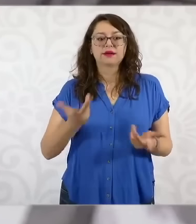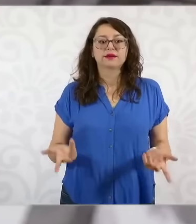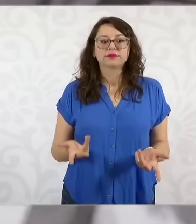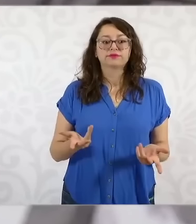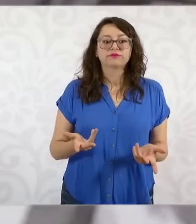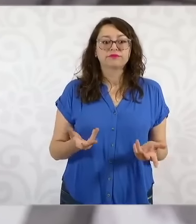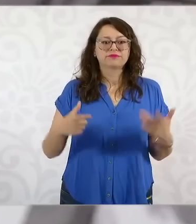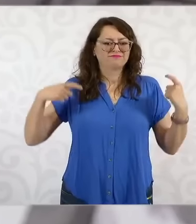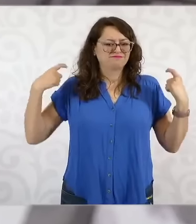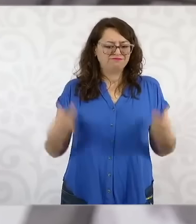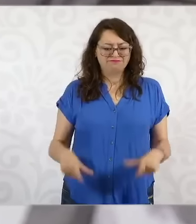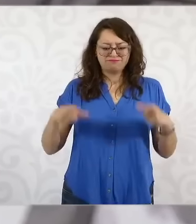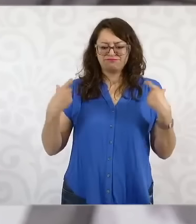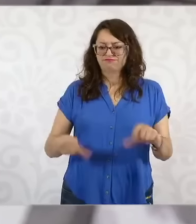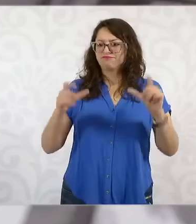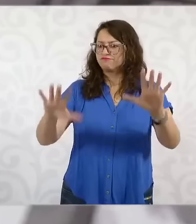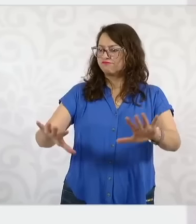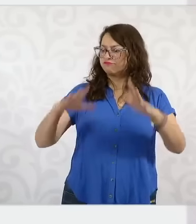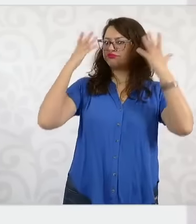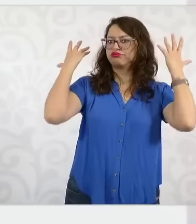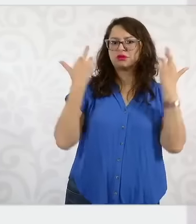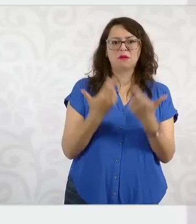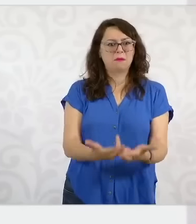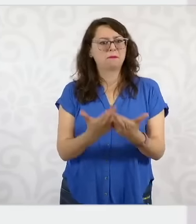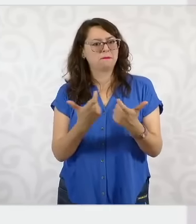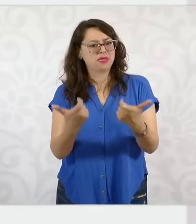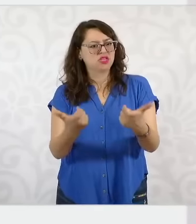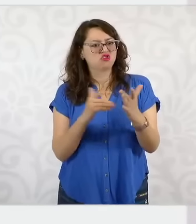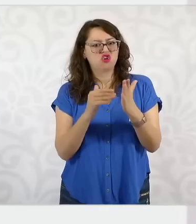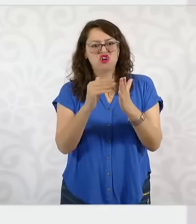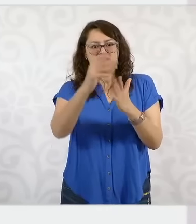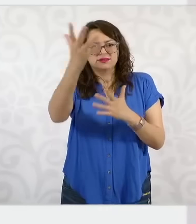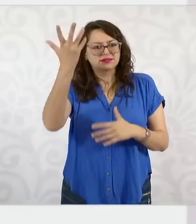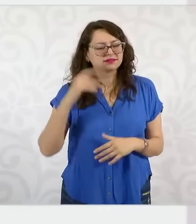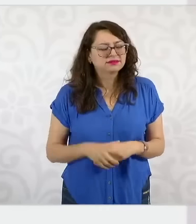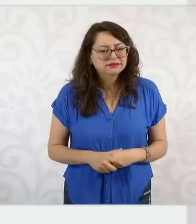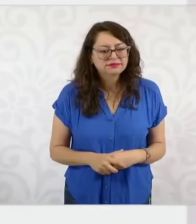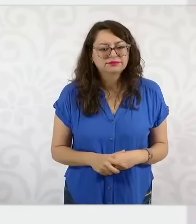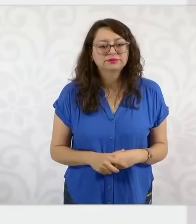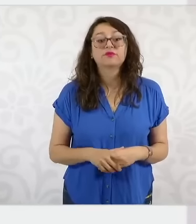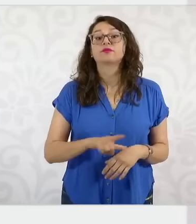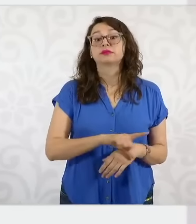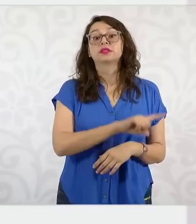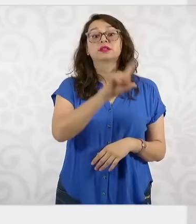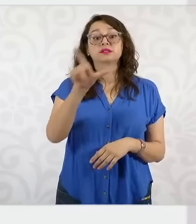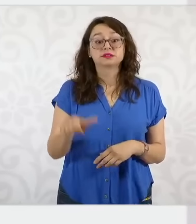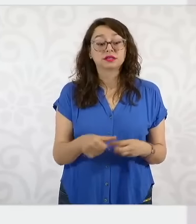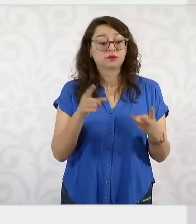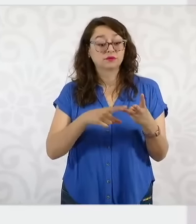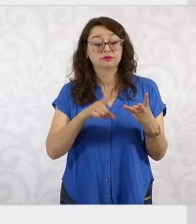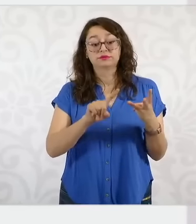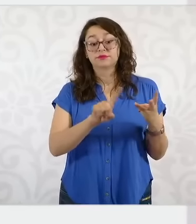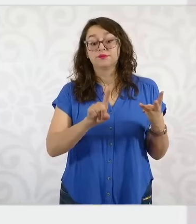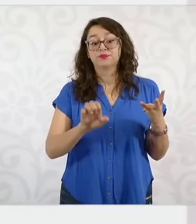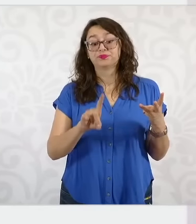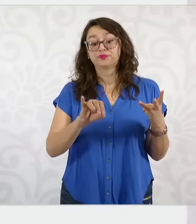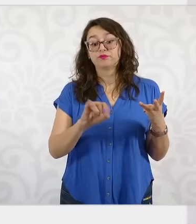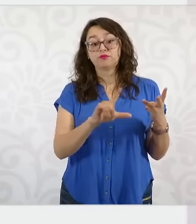en multimillonarios los que recibieron esas empresas públicas. Y después Cedillo,